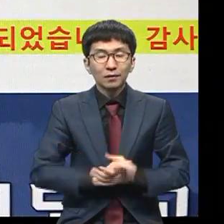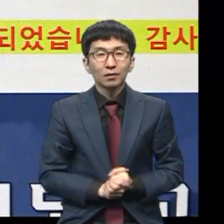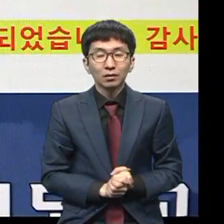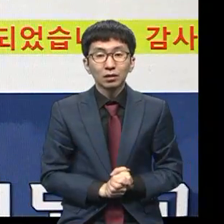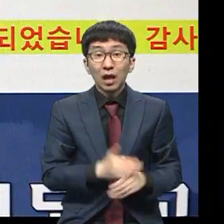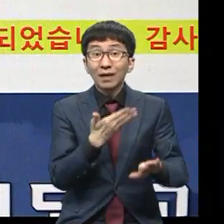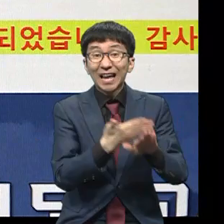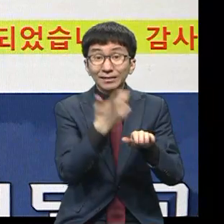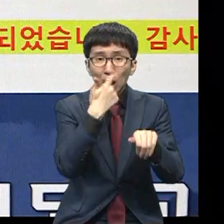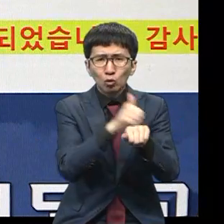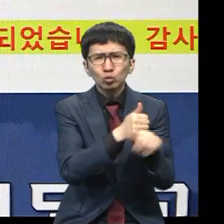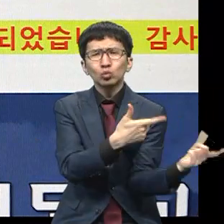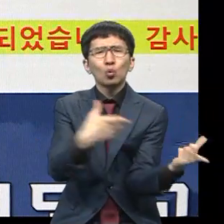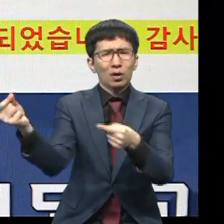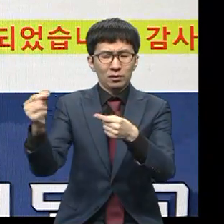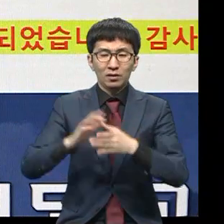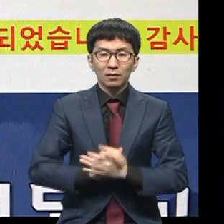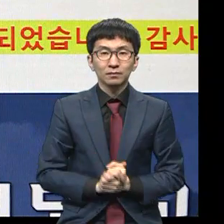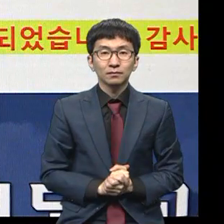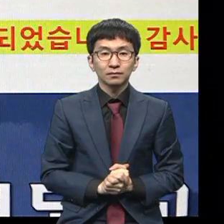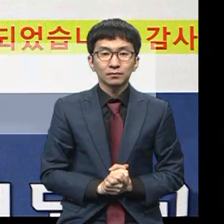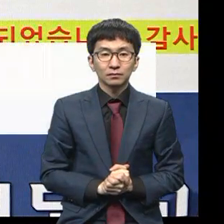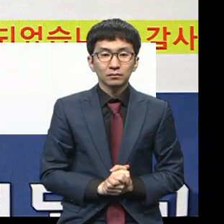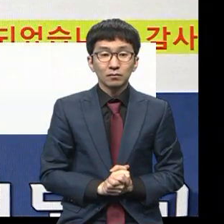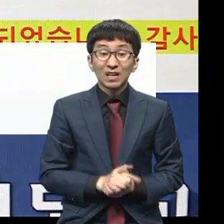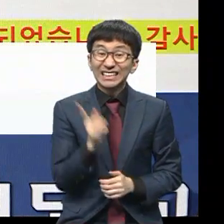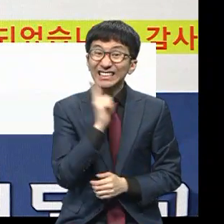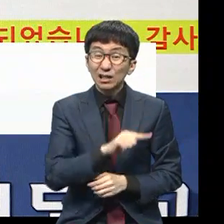모두 찼습니다. 다른 학원도 상황은 마찬가지입니다.